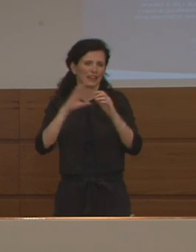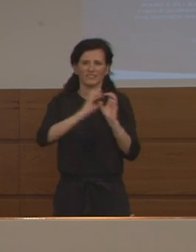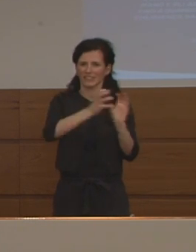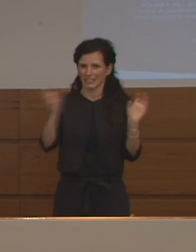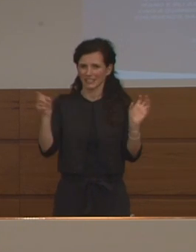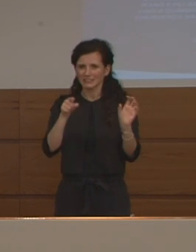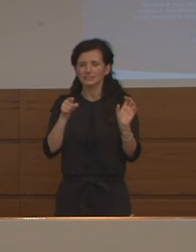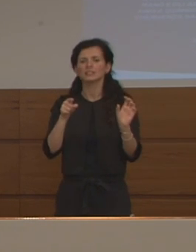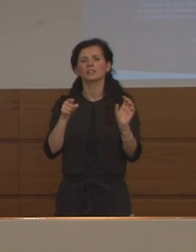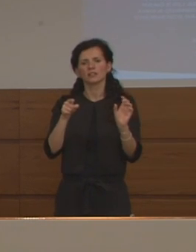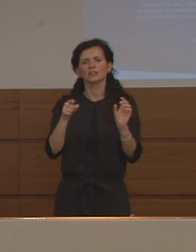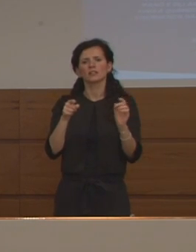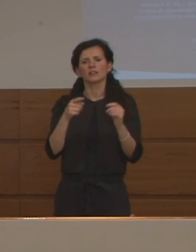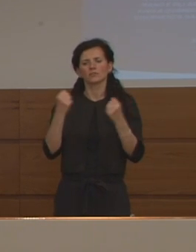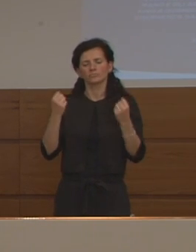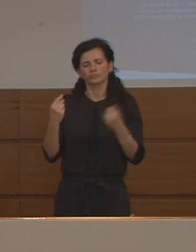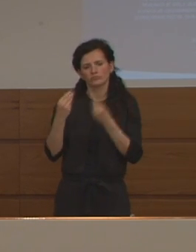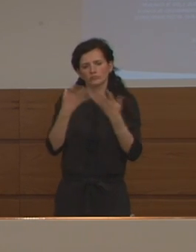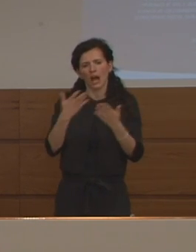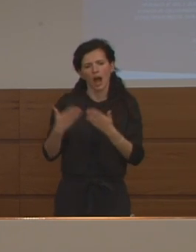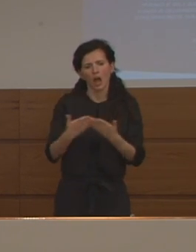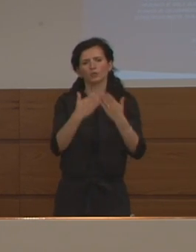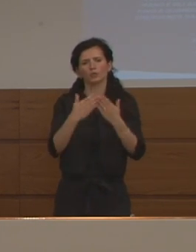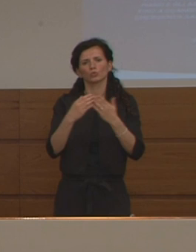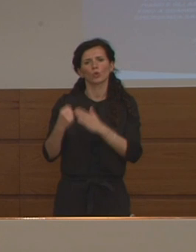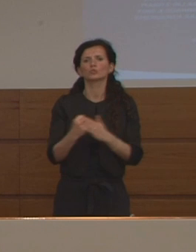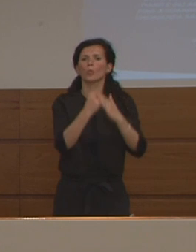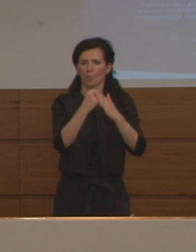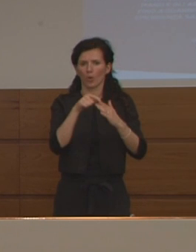supporto e per l'attività che presteranno. Di fatto il Capo